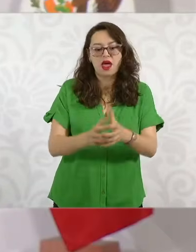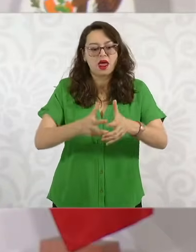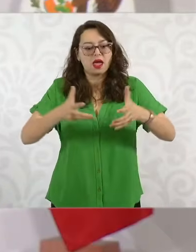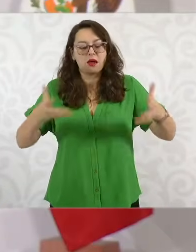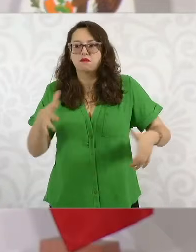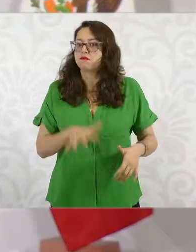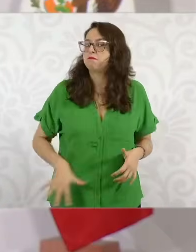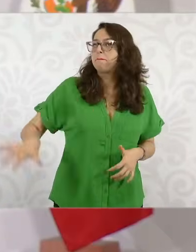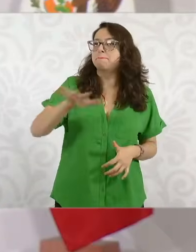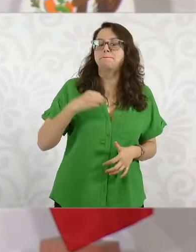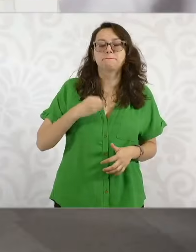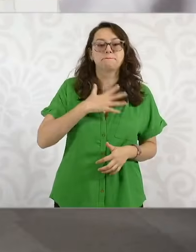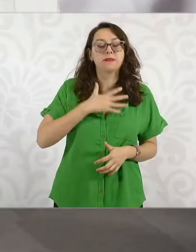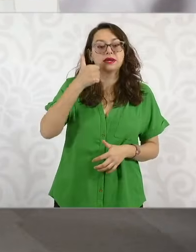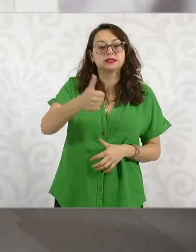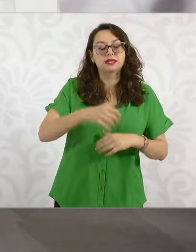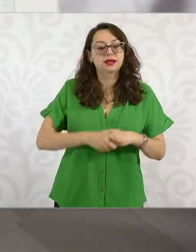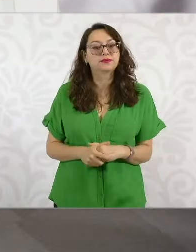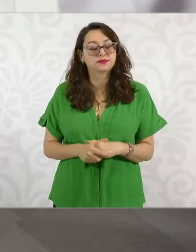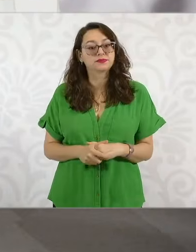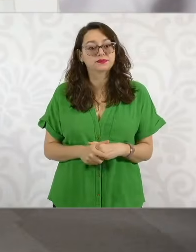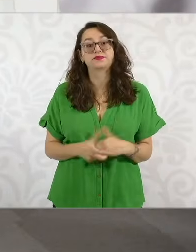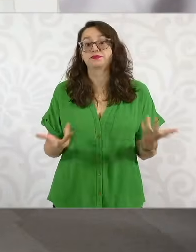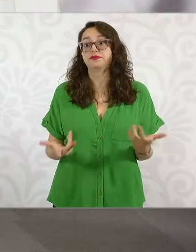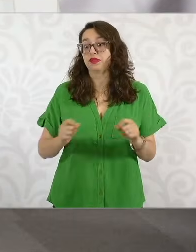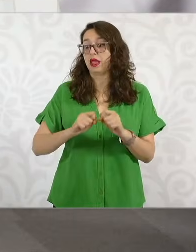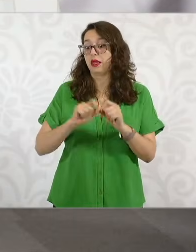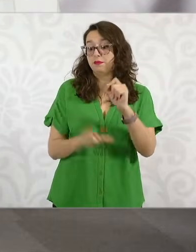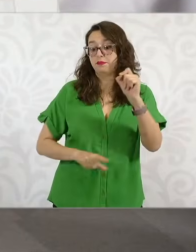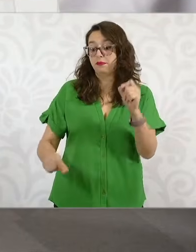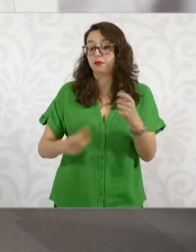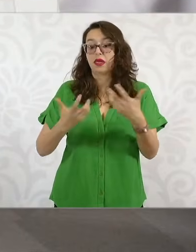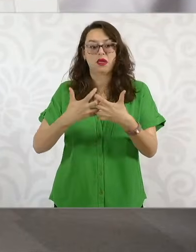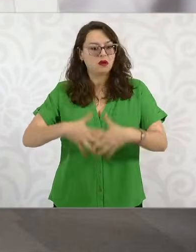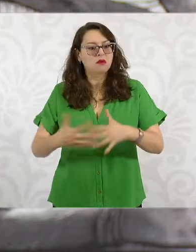de la población. La infraestructura de México y su excepcional talento científico lo convierten